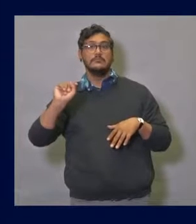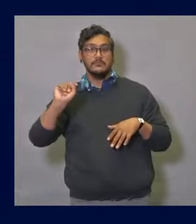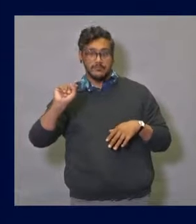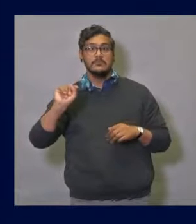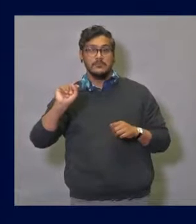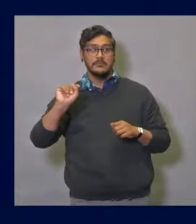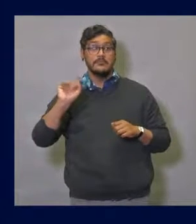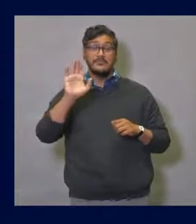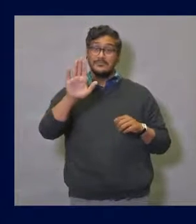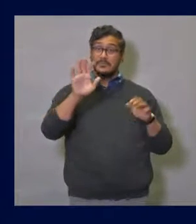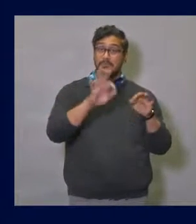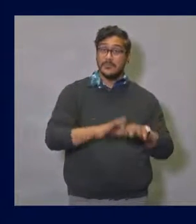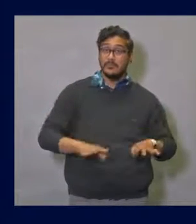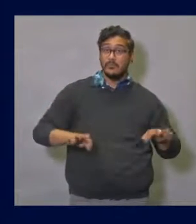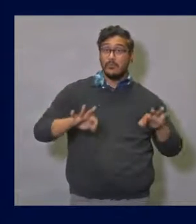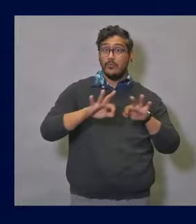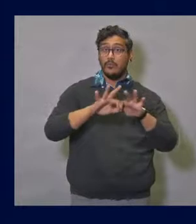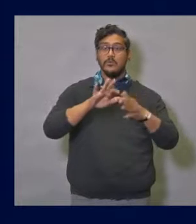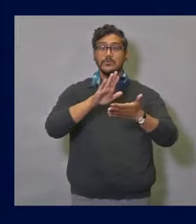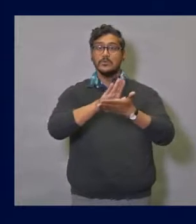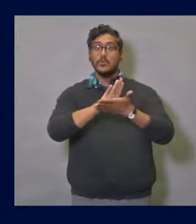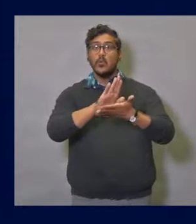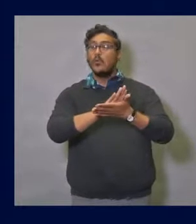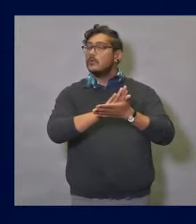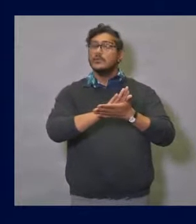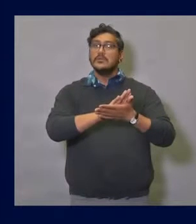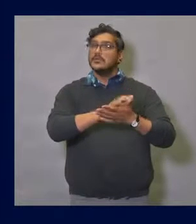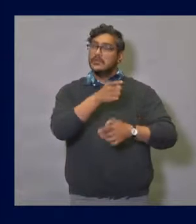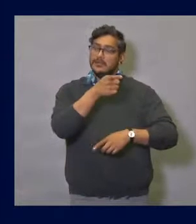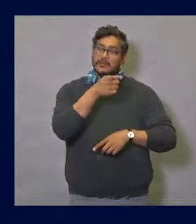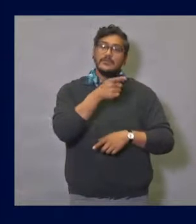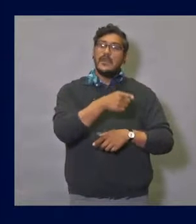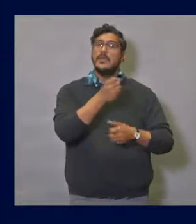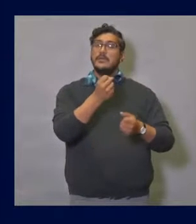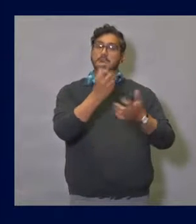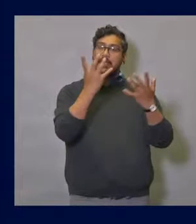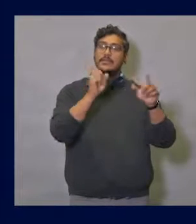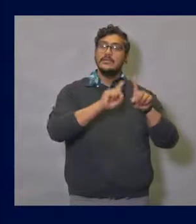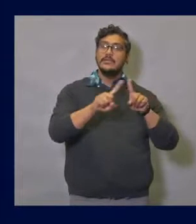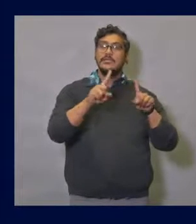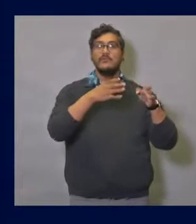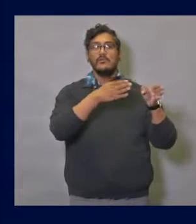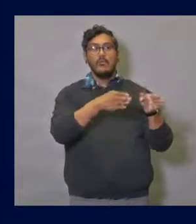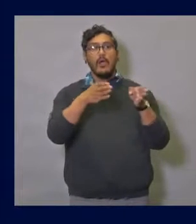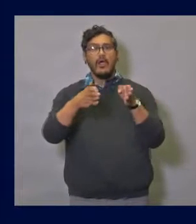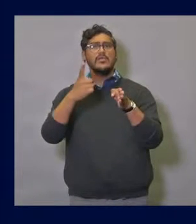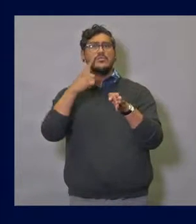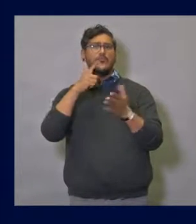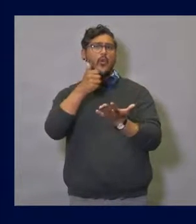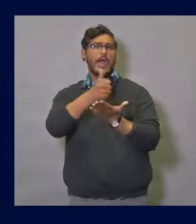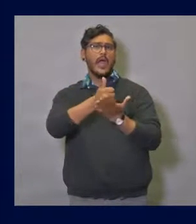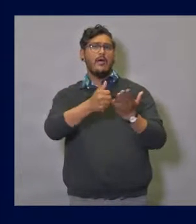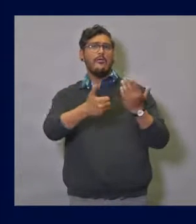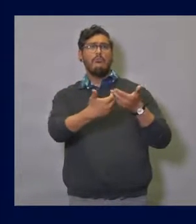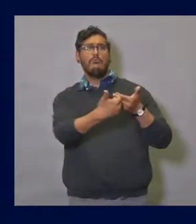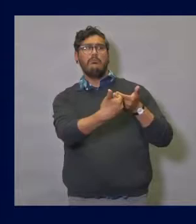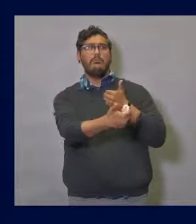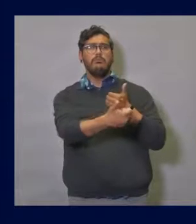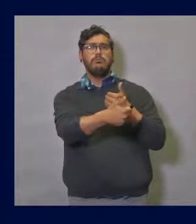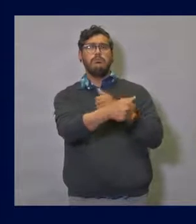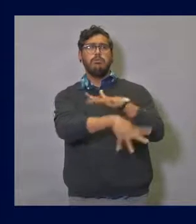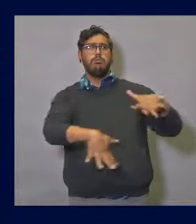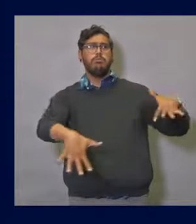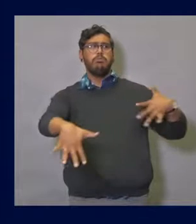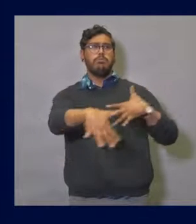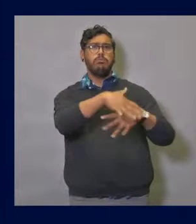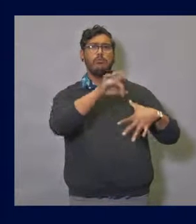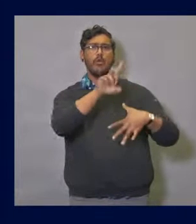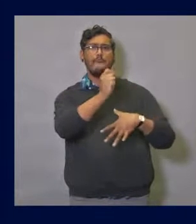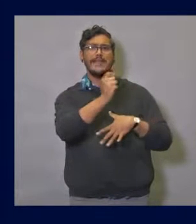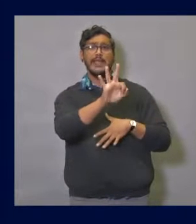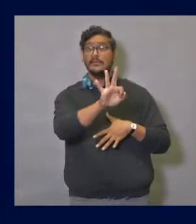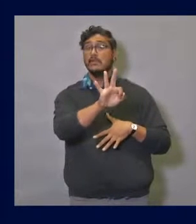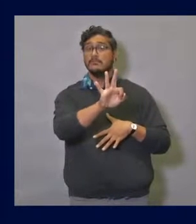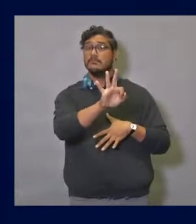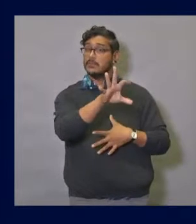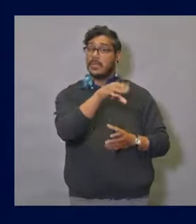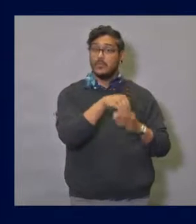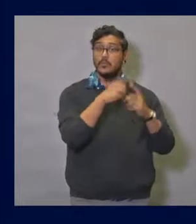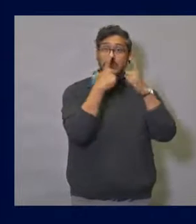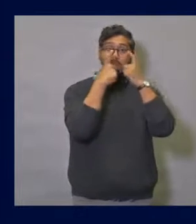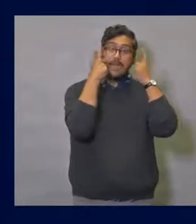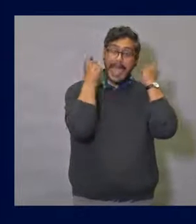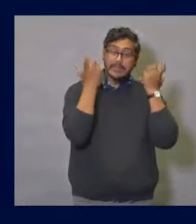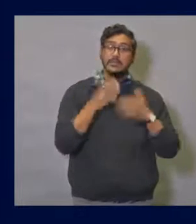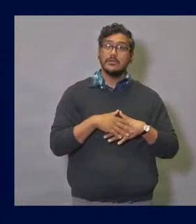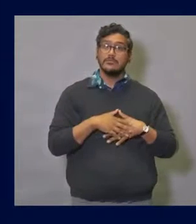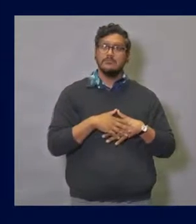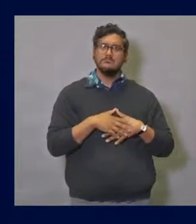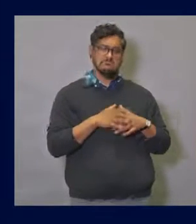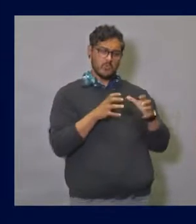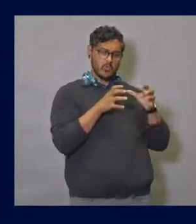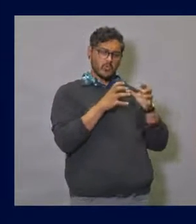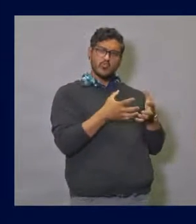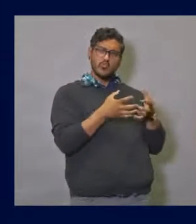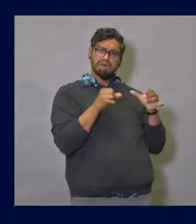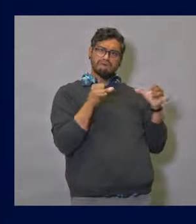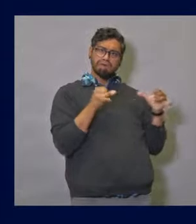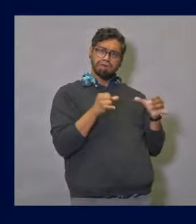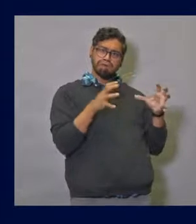MANTENIENDO UNA DISTANCIA